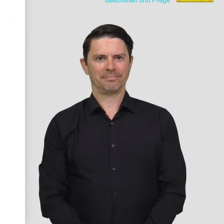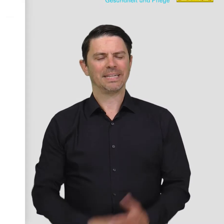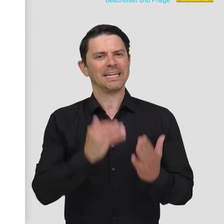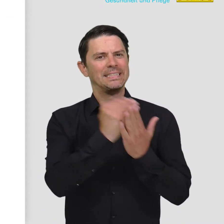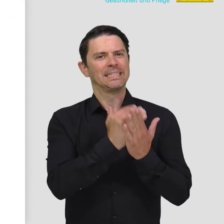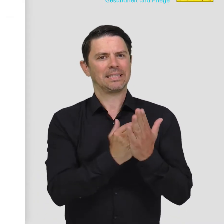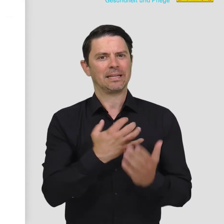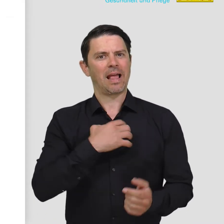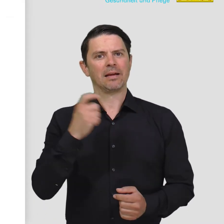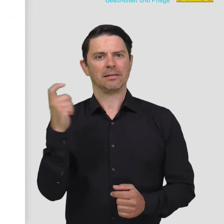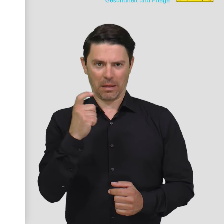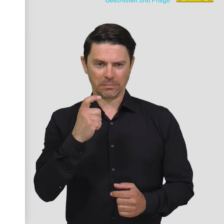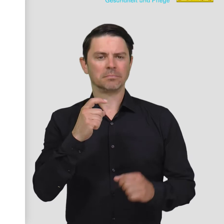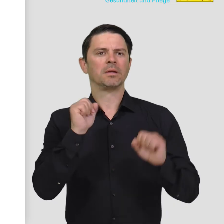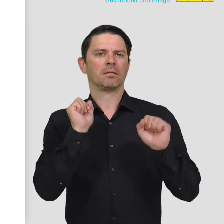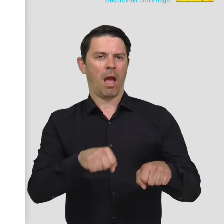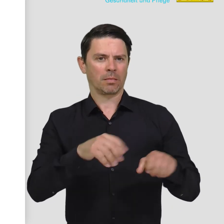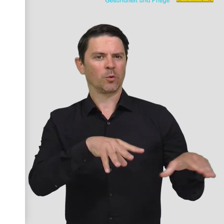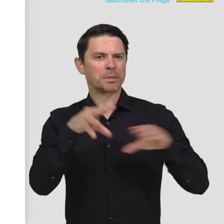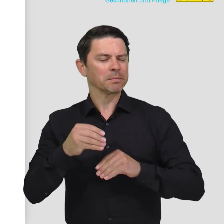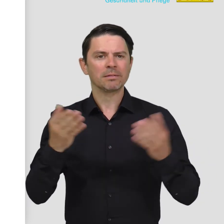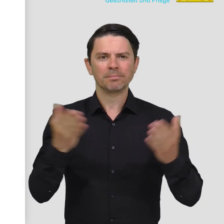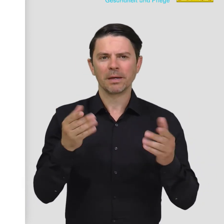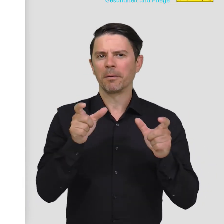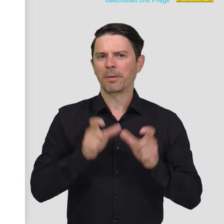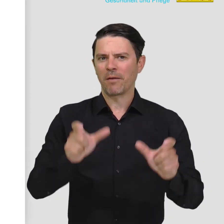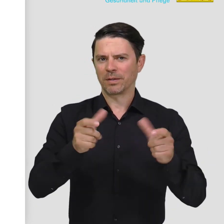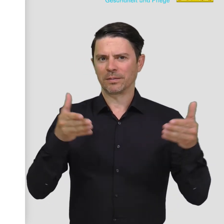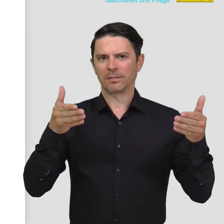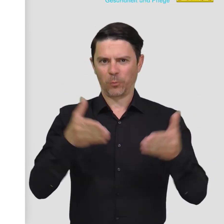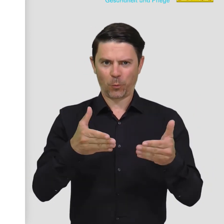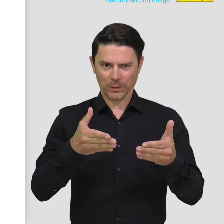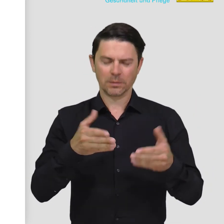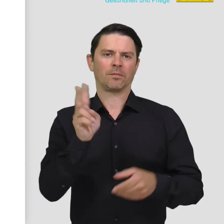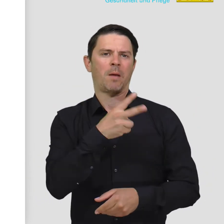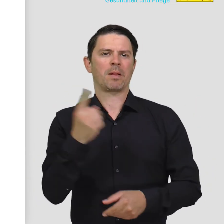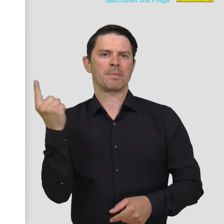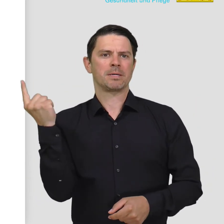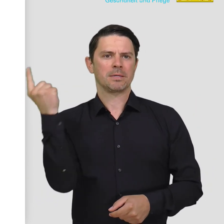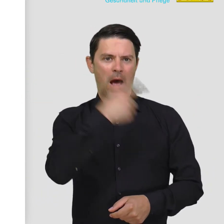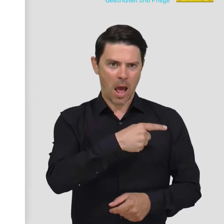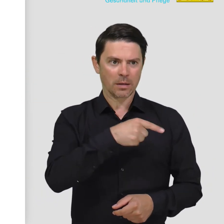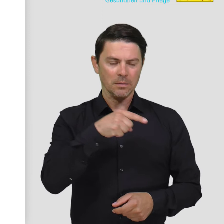Die Gesetzlichen Krankenkassen übernehmen für zwei Präventionskurse pro Jahr